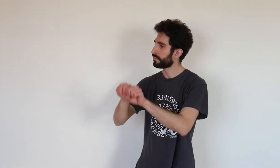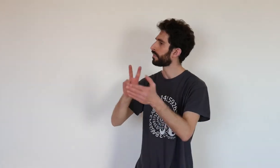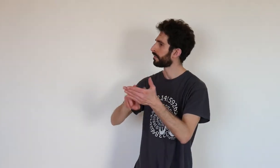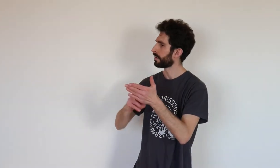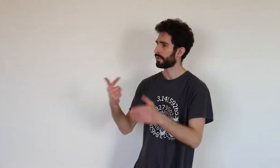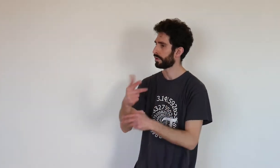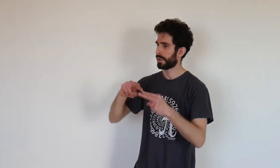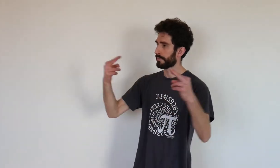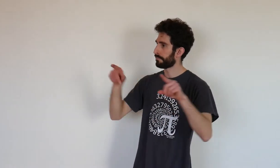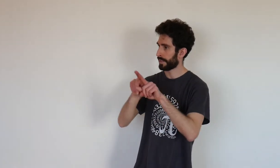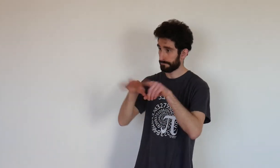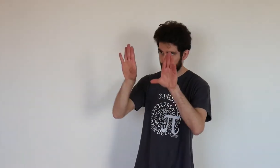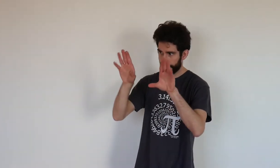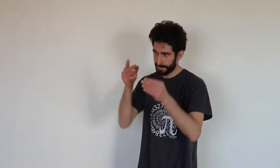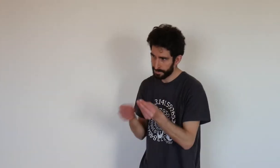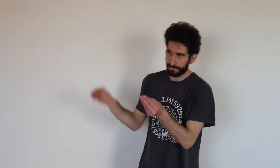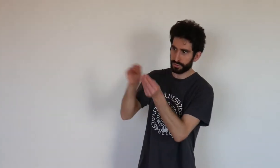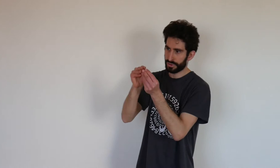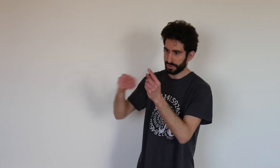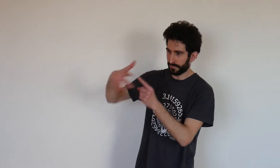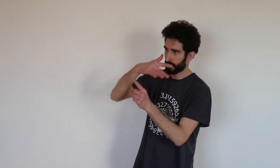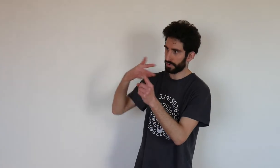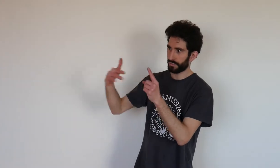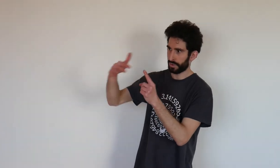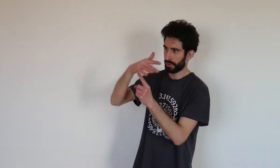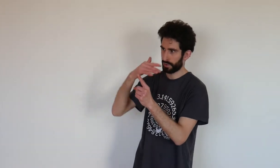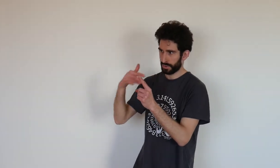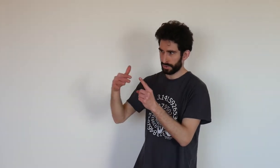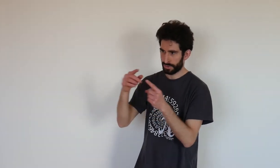C'est vrai, les vrais jumeaux possèdent le même ADN. Mais, l'environnement joue aussi.